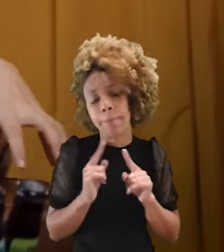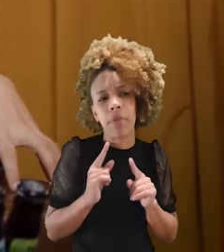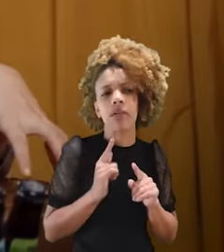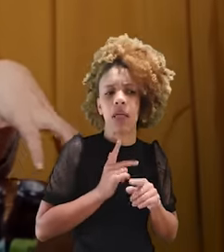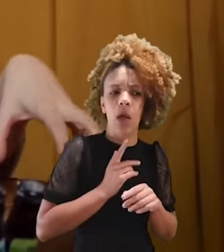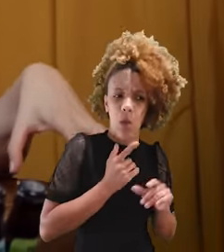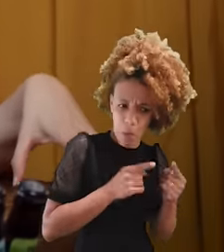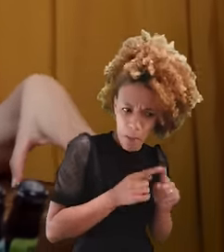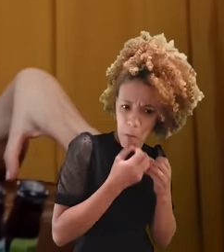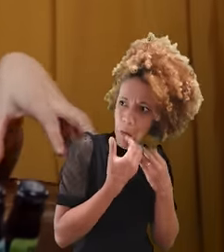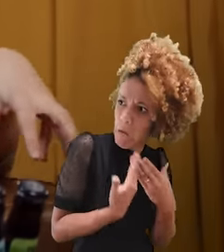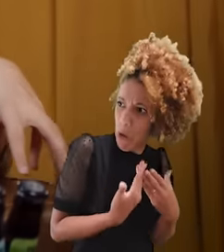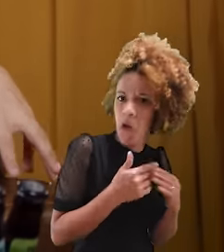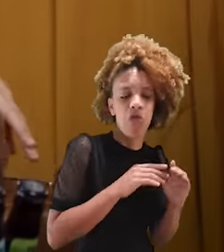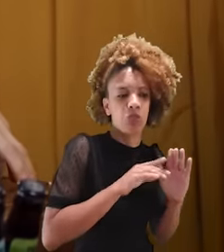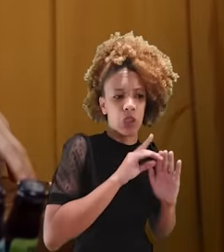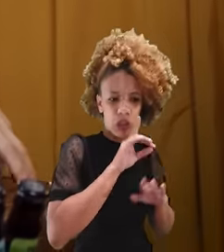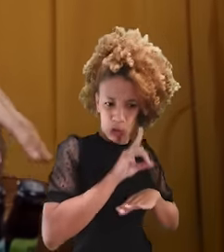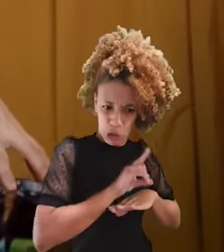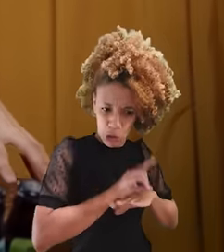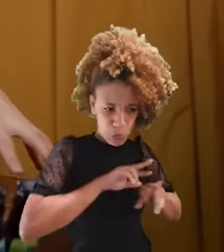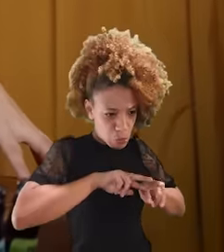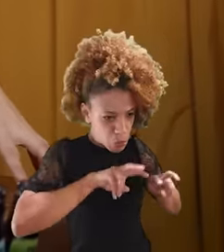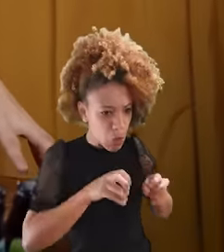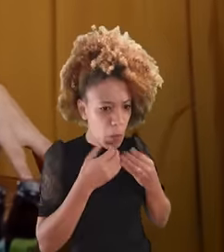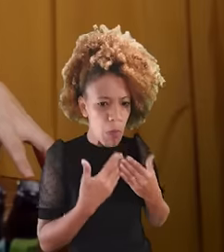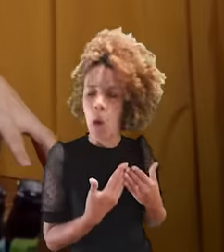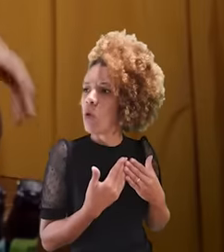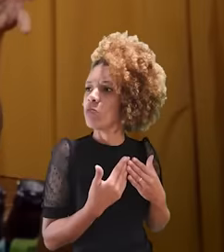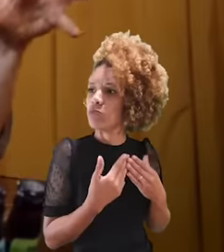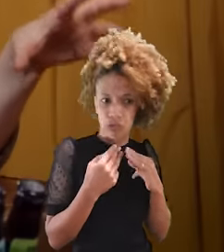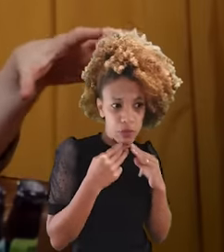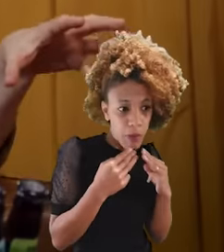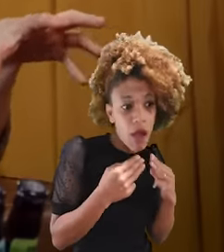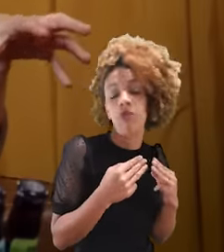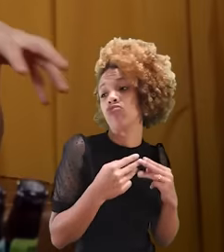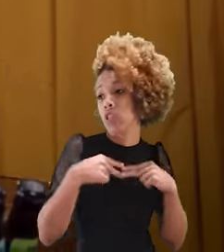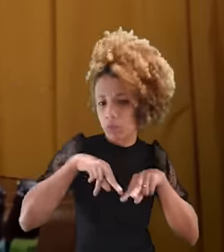um bom diretor de marketing estou em busca de um bom eu tenho um um excelente produtor que produz